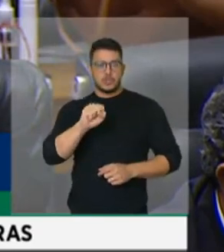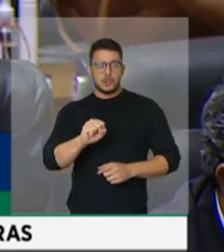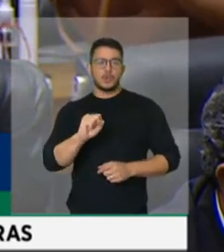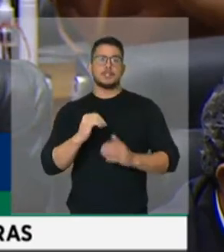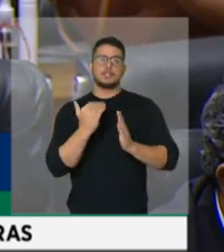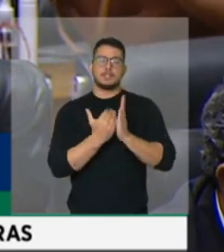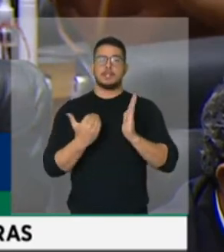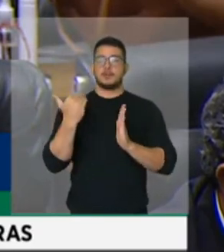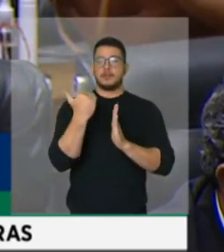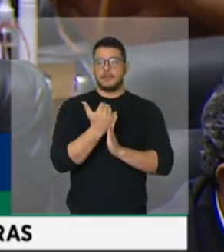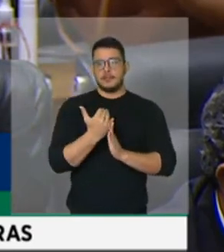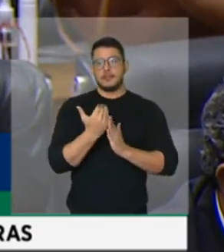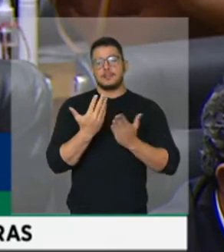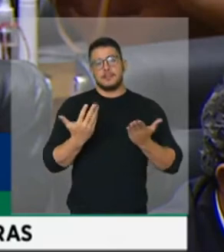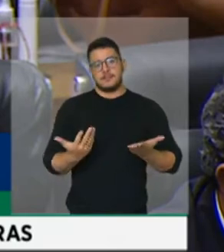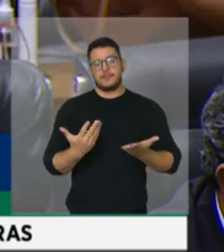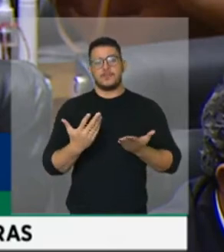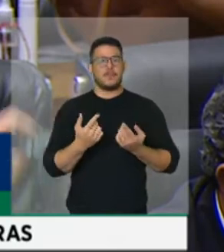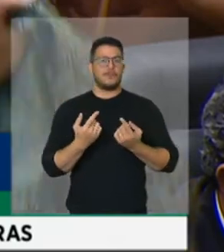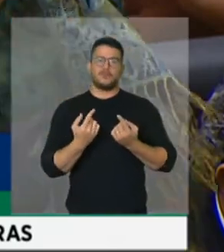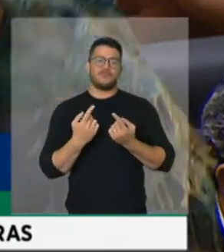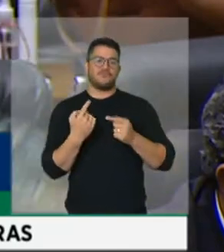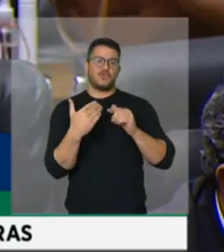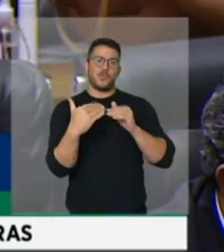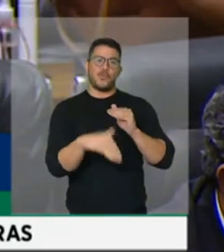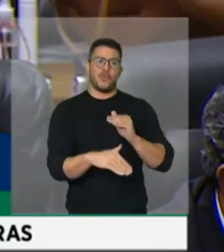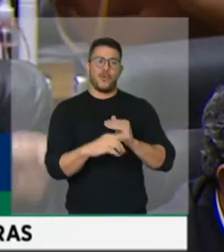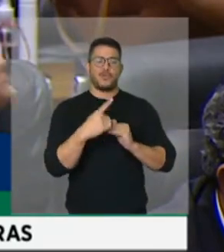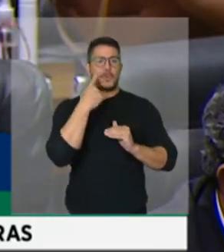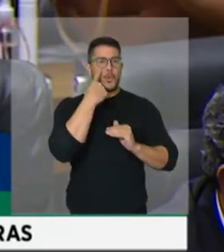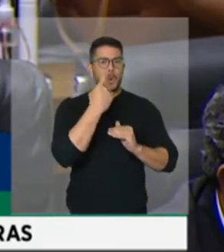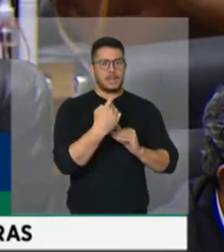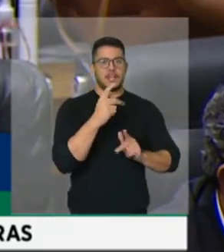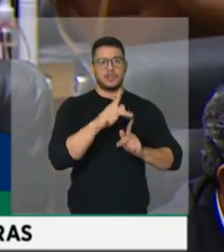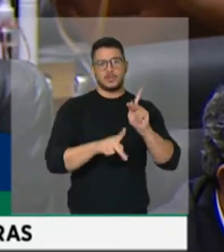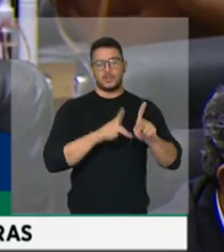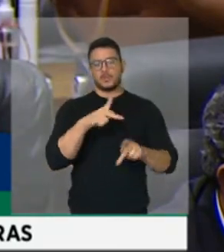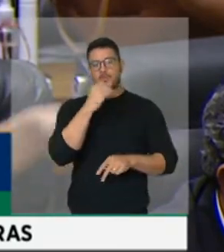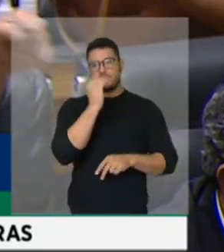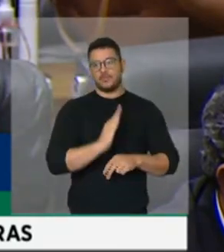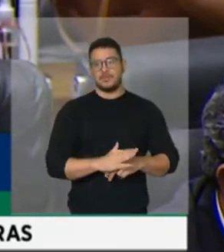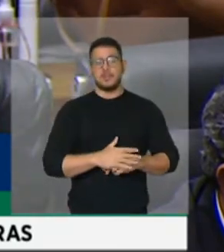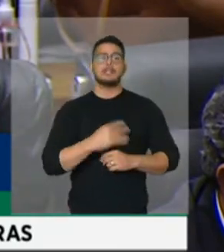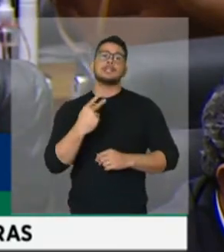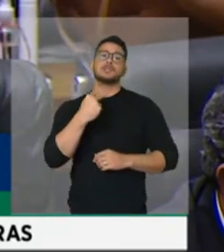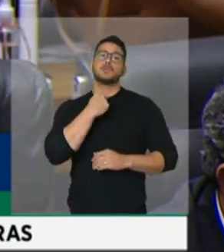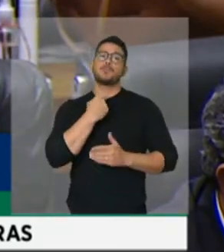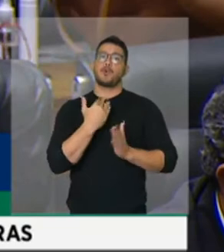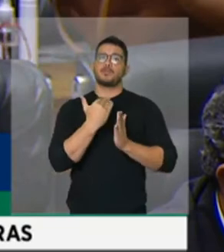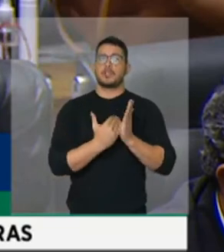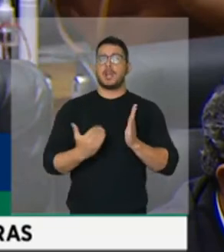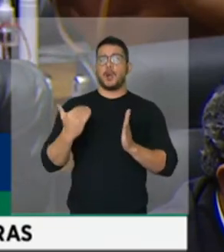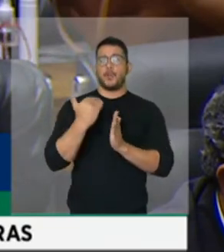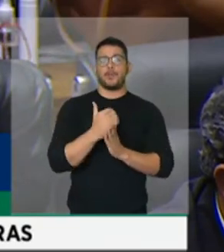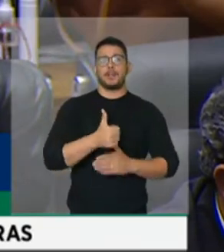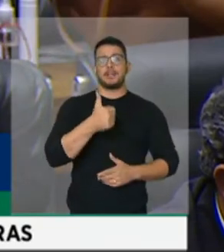COMO DO LÍRIO PREUZ OTO, QUE ALIÁS, ADORA VIVER DE ISENÇÃO E DE TODA A SORTE DE BENESSES E QUE TEVE SUAS AÇÕES SUPER VALORIZADAS COM